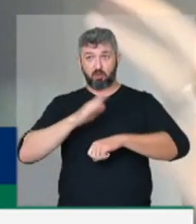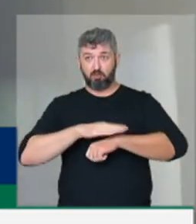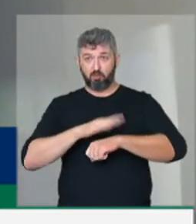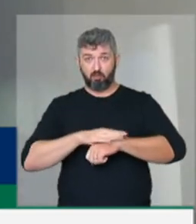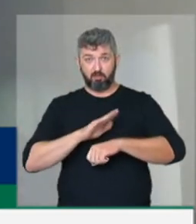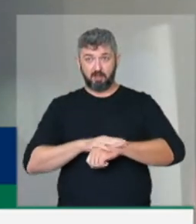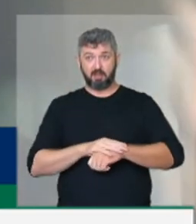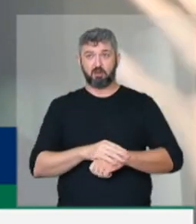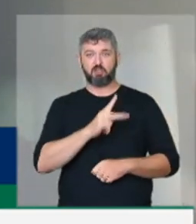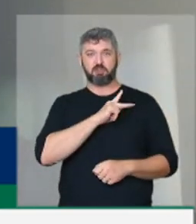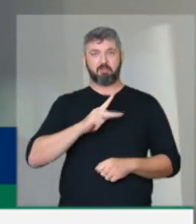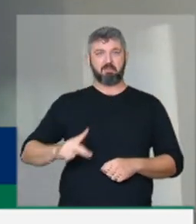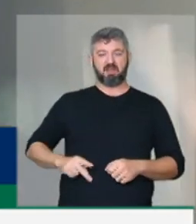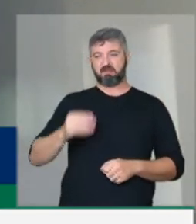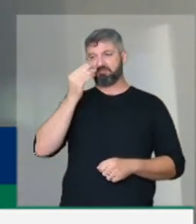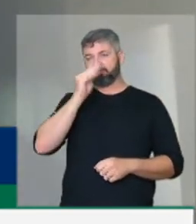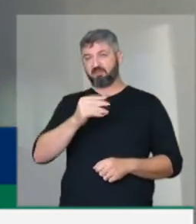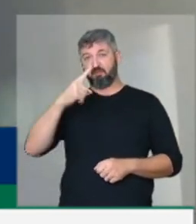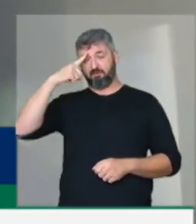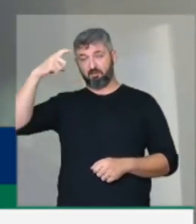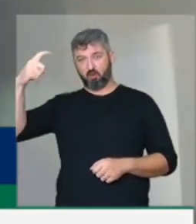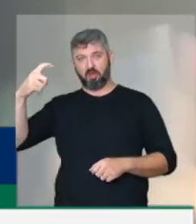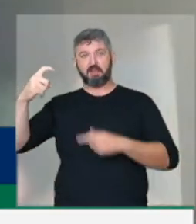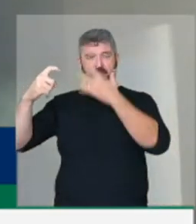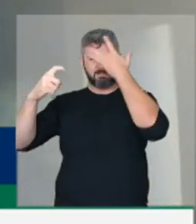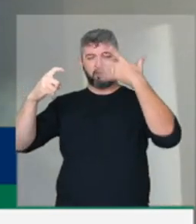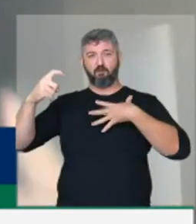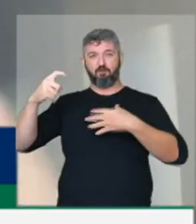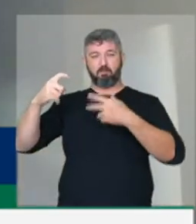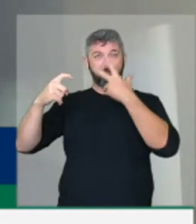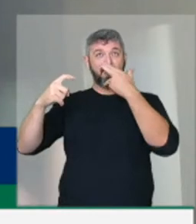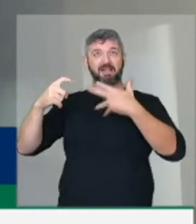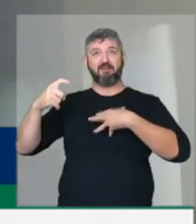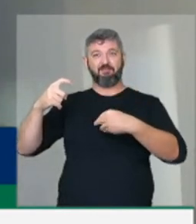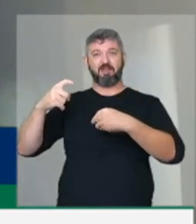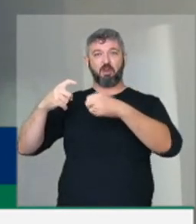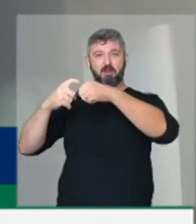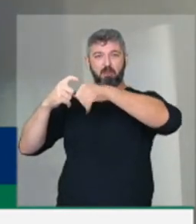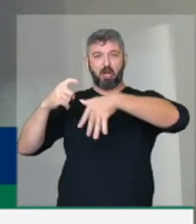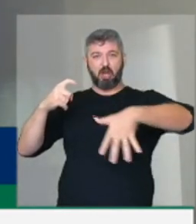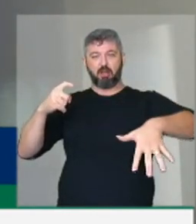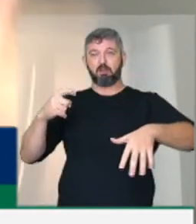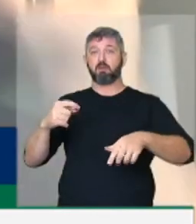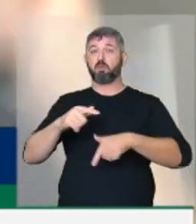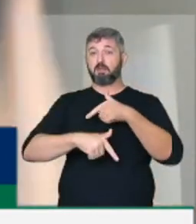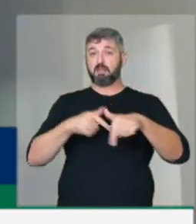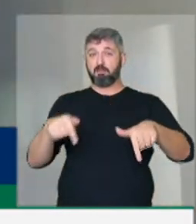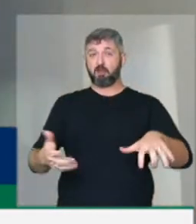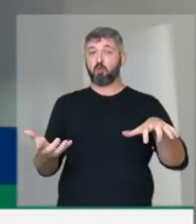PRESIDENTE NEGACIONISTA E VIOLENTO E SEUS FILHOTES, A TAREFA DO CONGRESSO SE AGIGANTA, SENHOR PRESIDENTE. É VACINA, É AUXÍLIO-EMERGENCIAL PARA